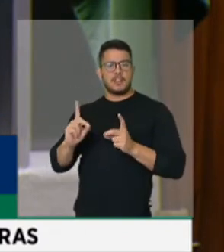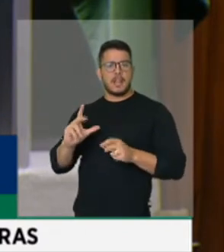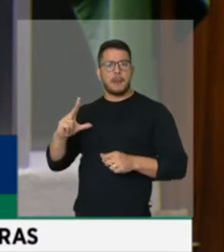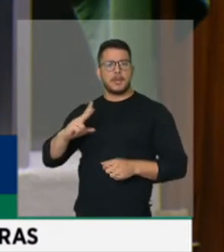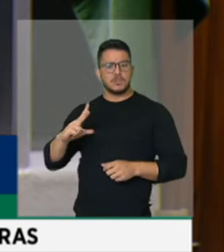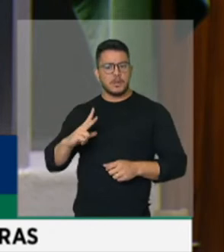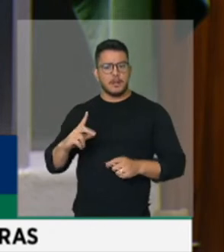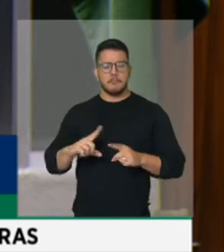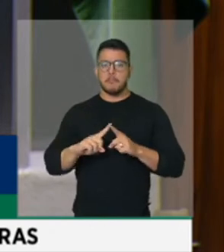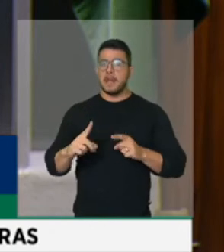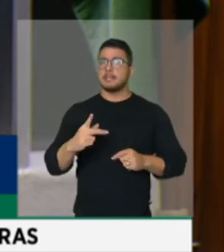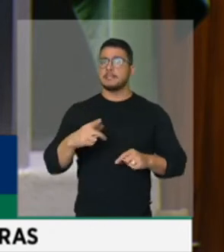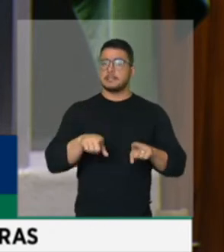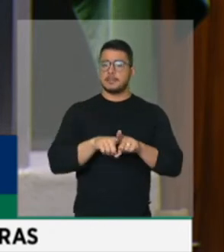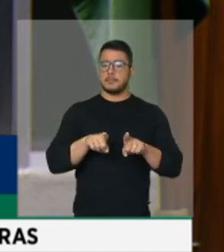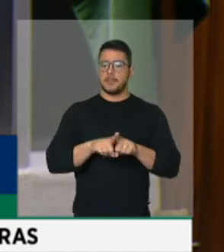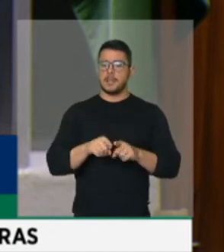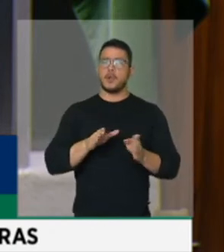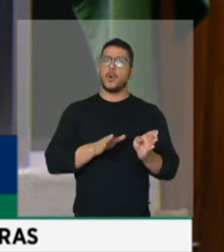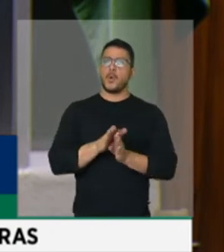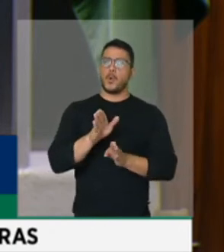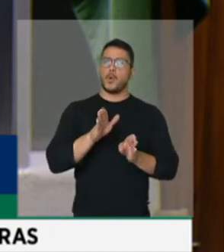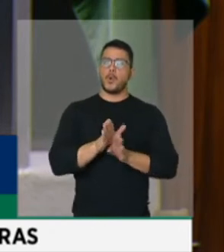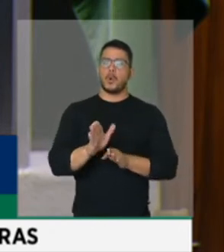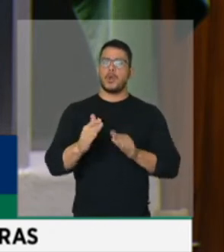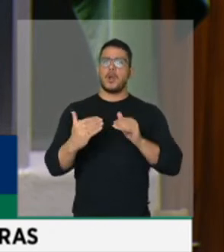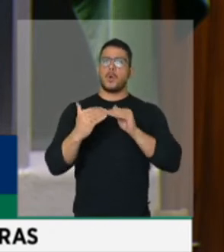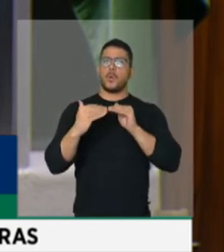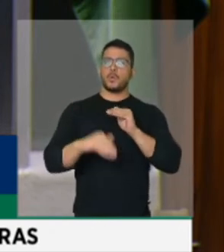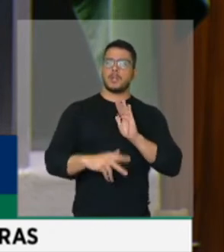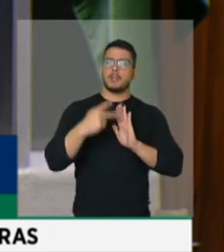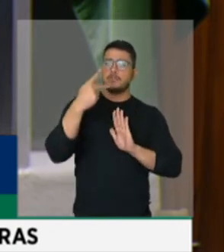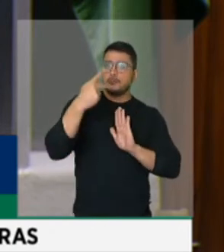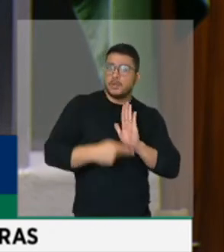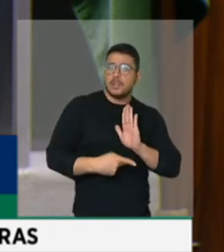FEZ UMA AFIRMAÇÃO QUE NÓS NÃO ENTENDEMOS, REDUNDANTE, CONVITE ANTE, DIZENDO QUE É O